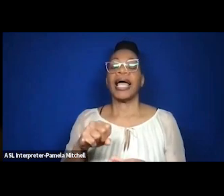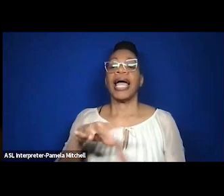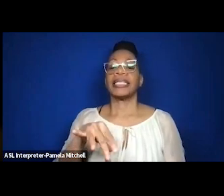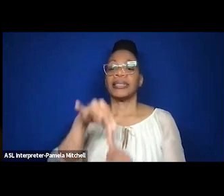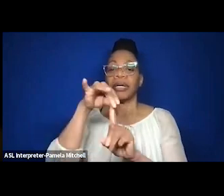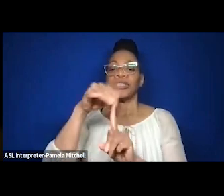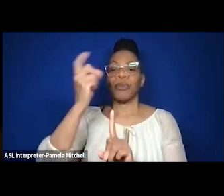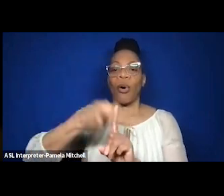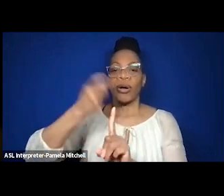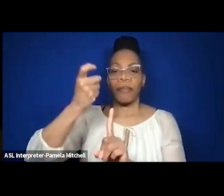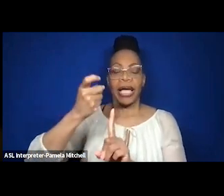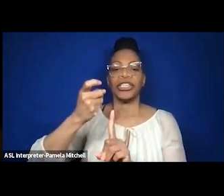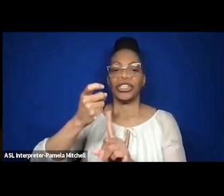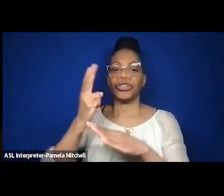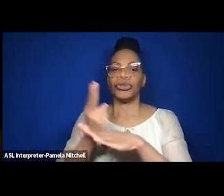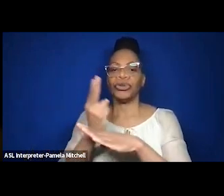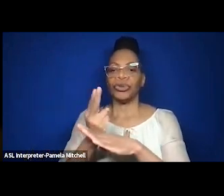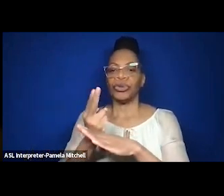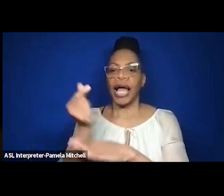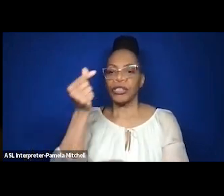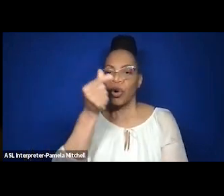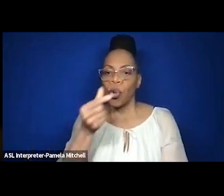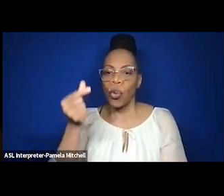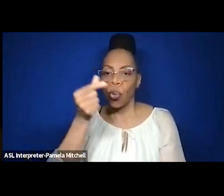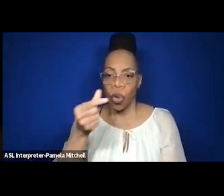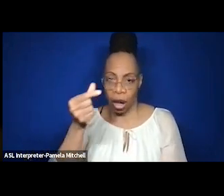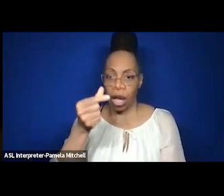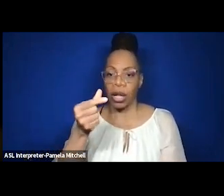es utilizar Google tanto como puedas.